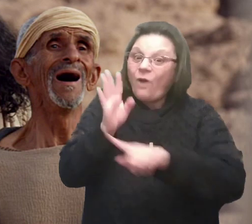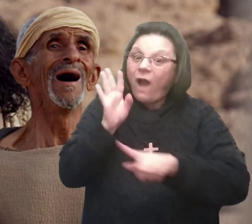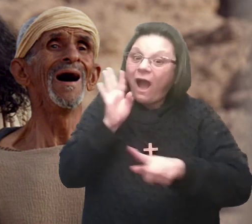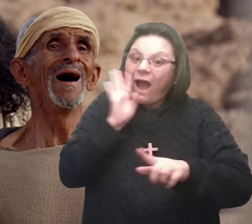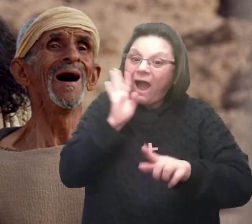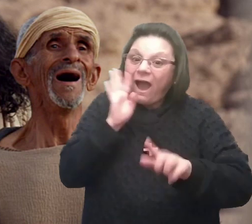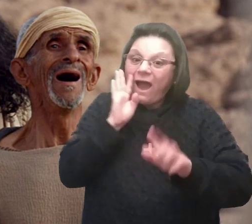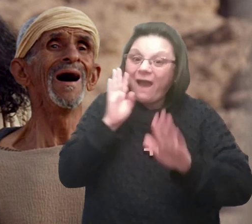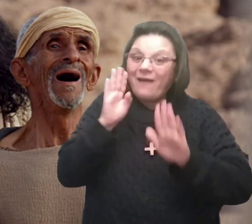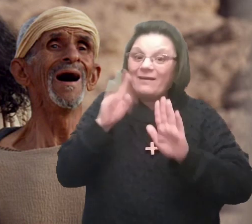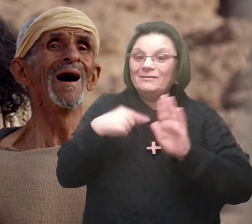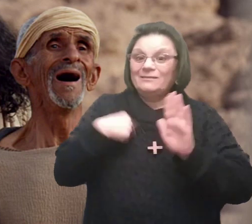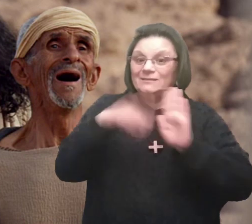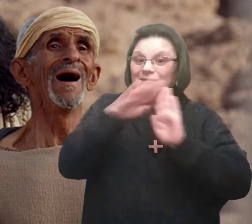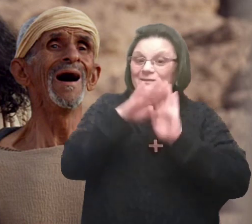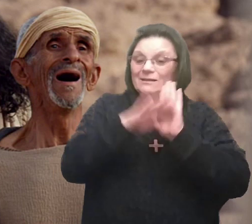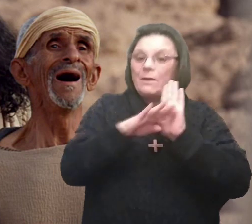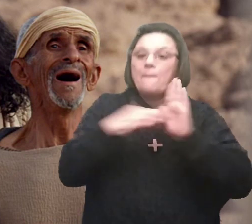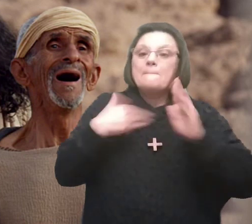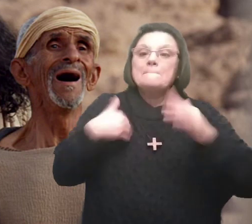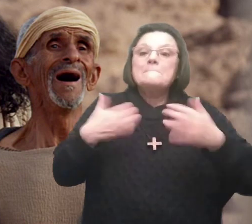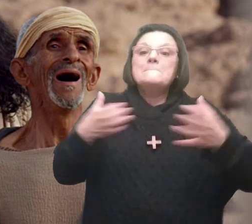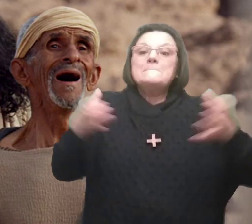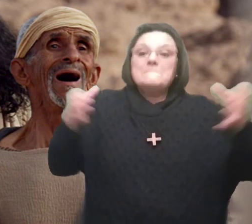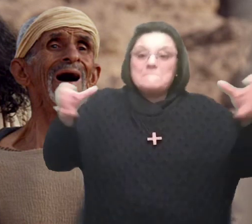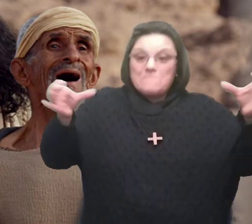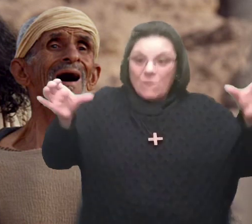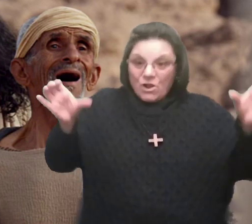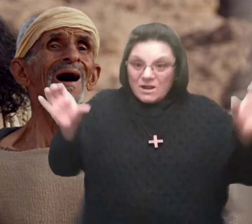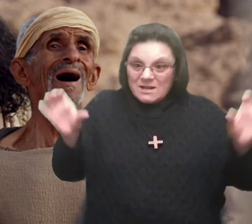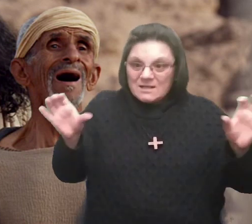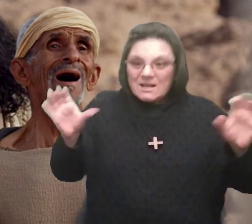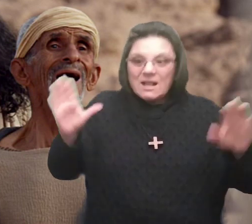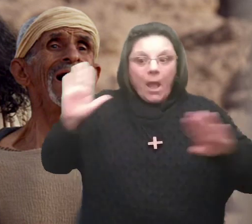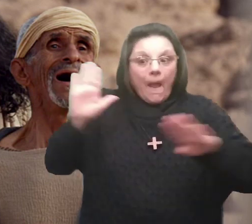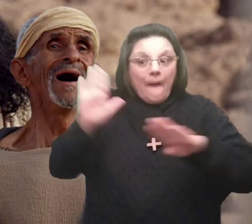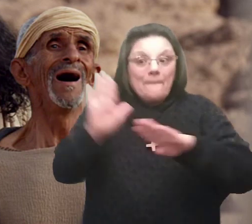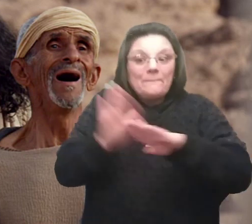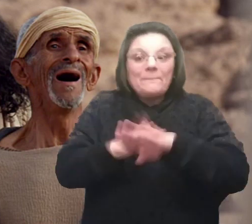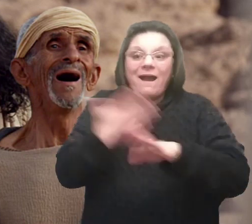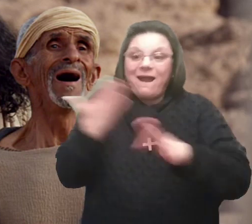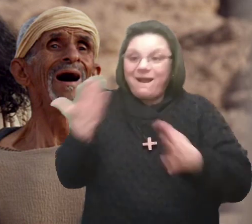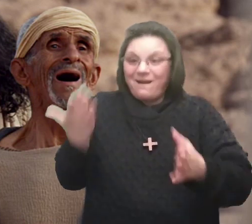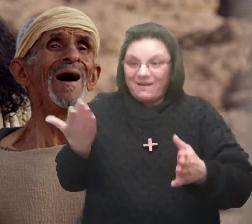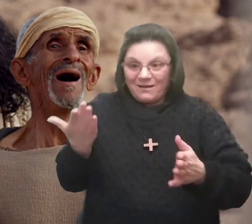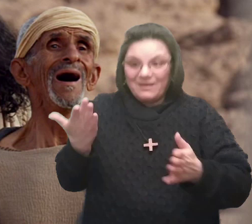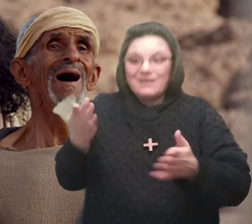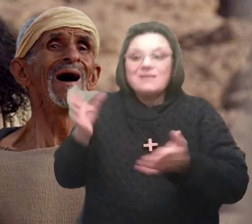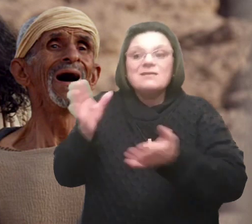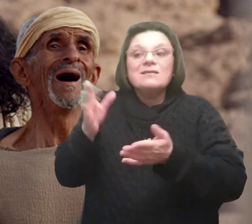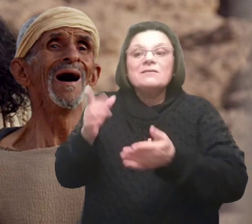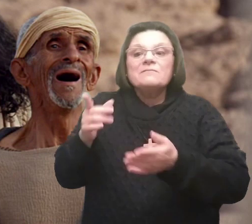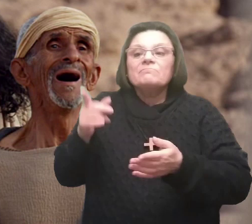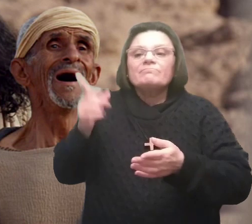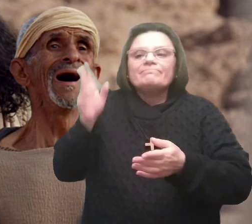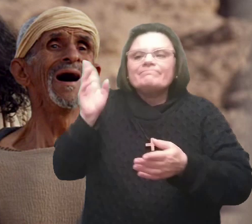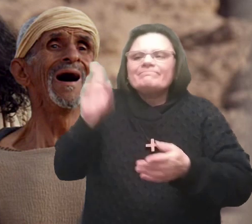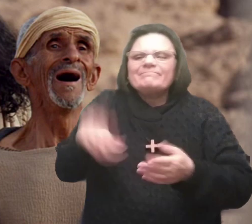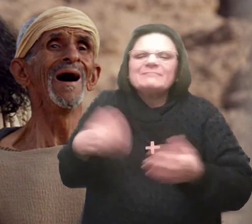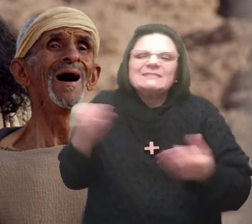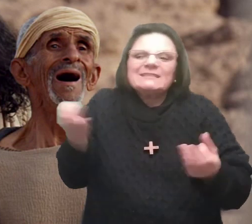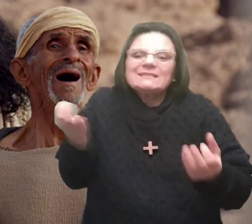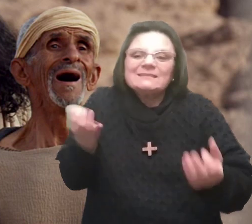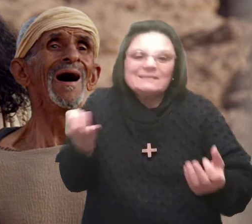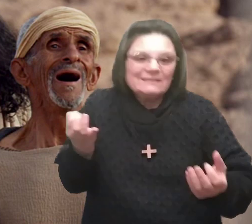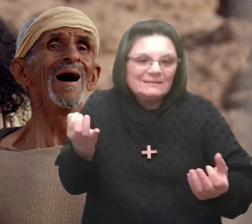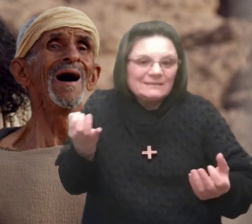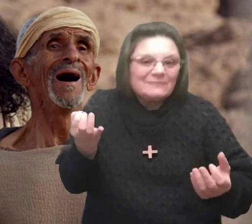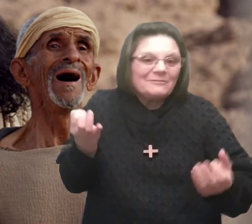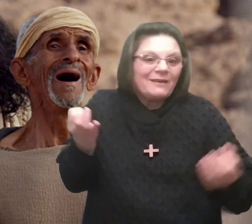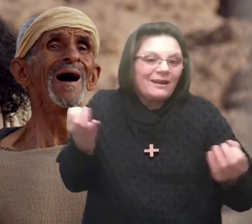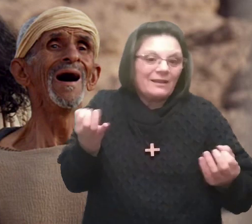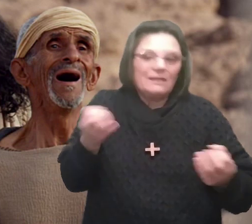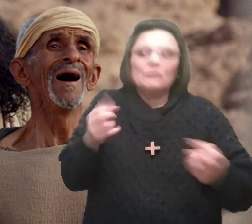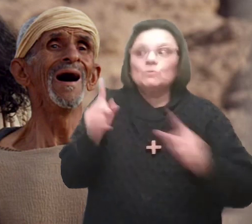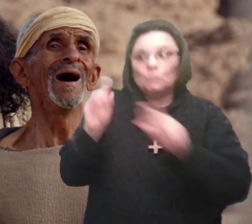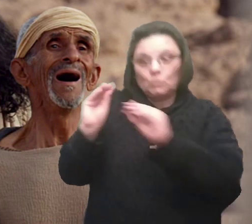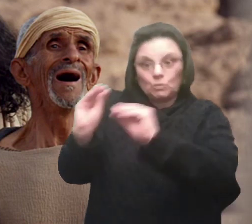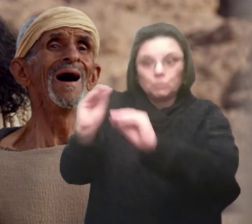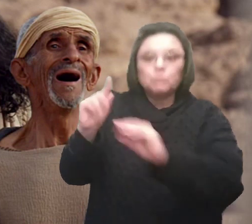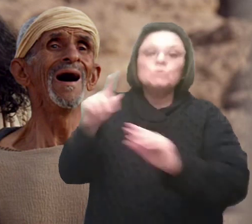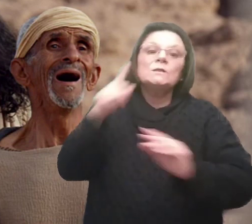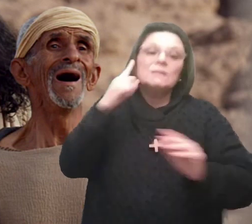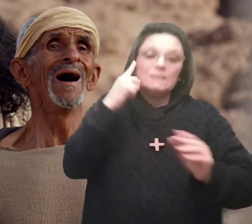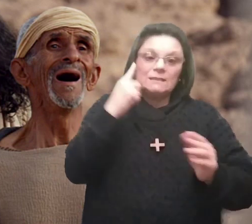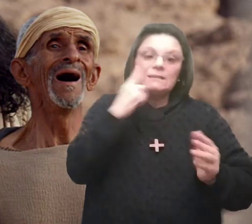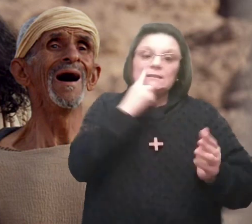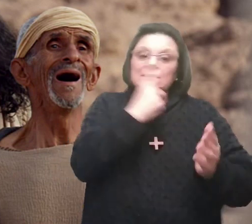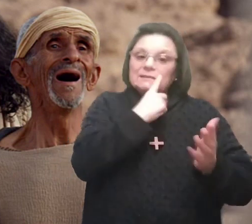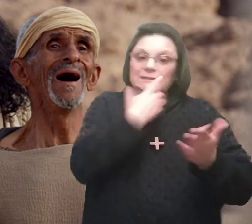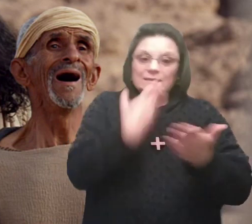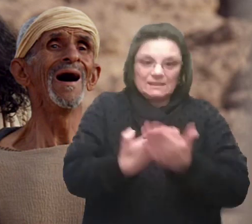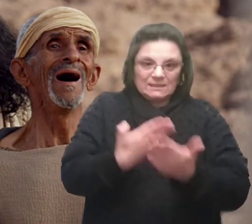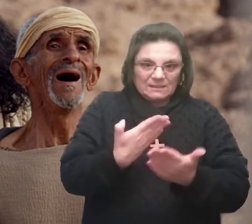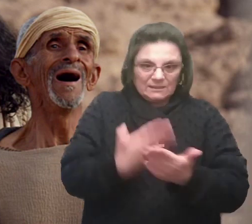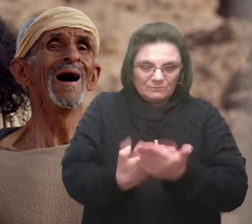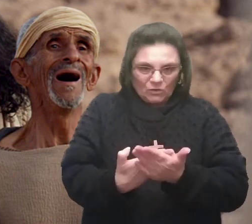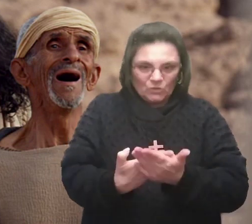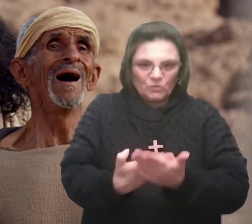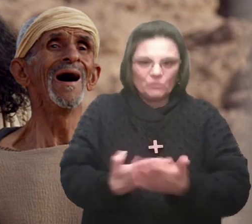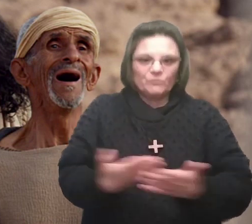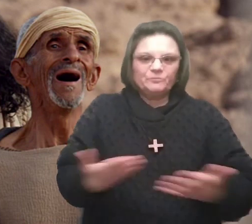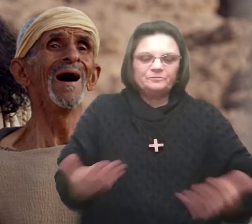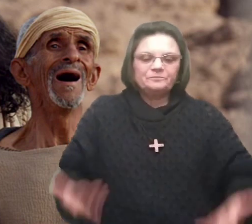ve a presentarte al sacerdote y ofrece por tu purificación lo que mandó Moisés, para